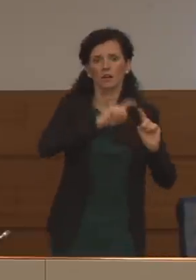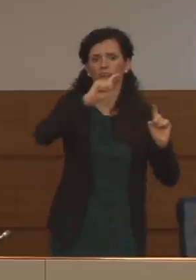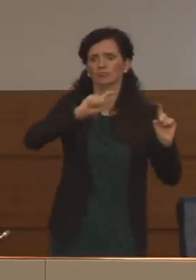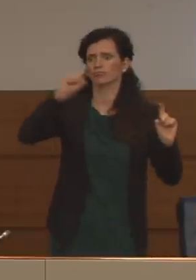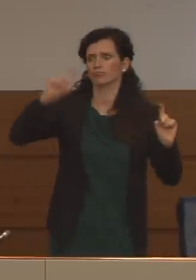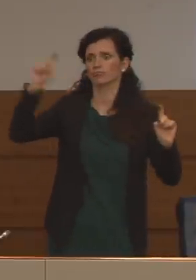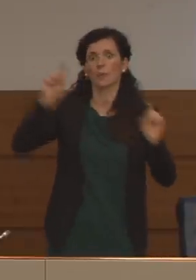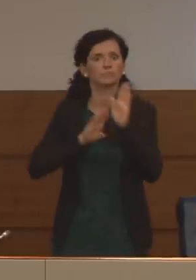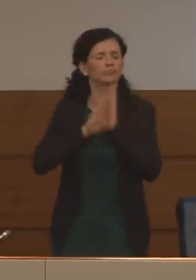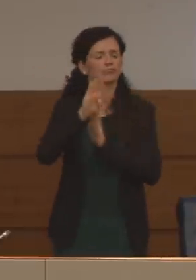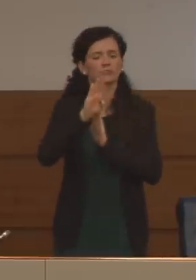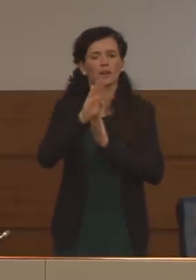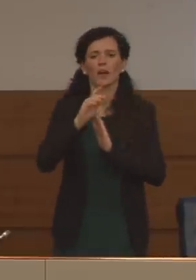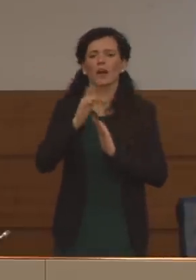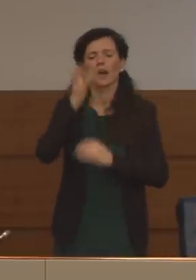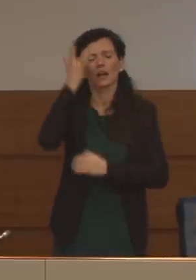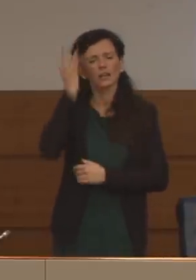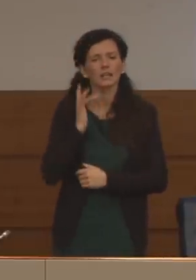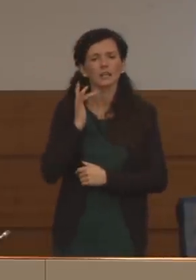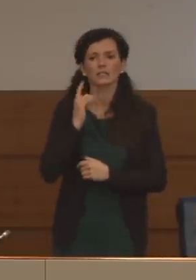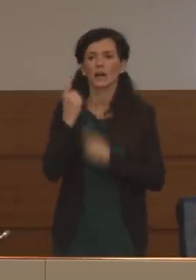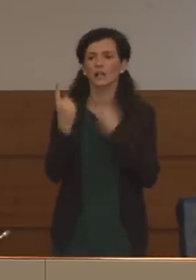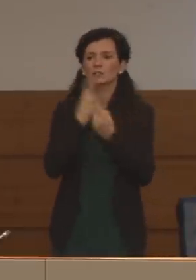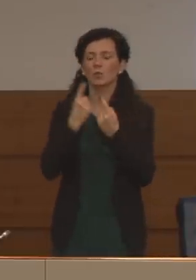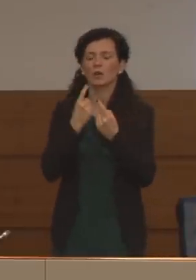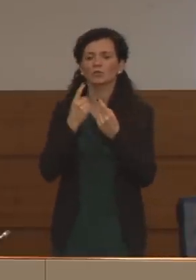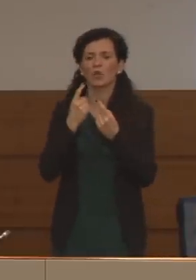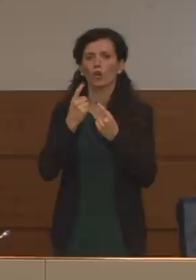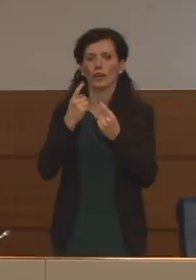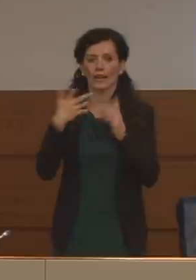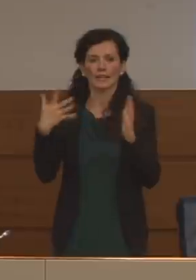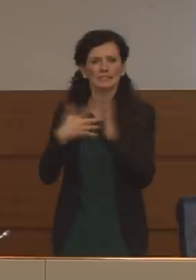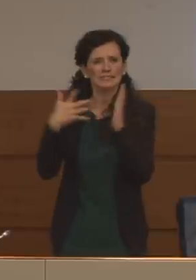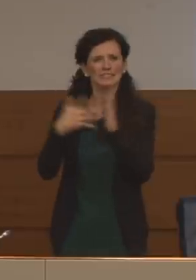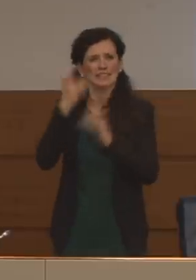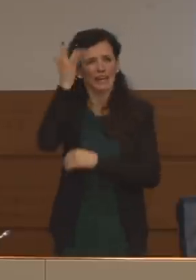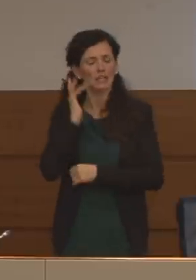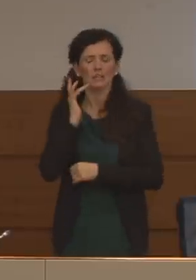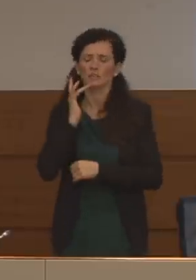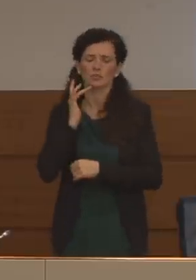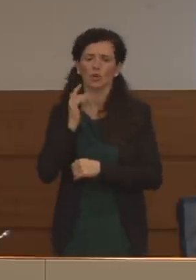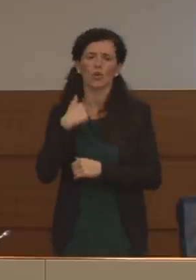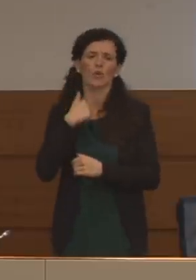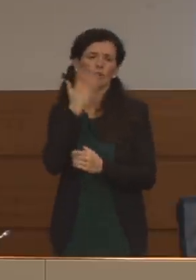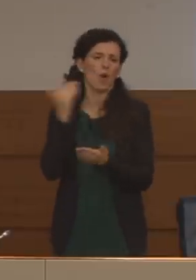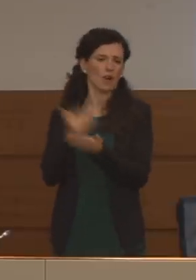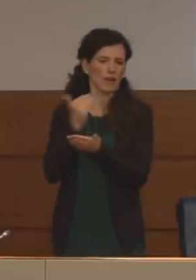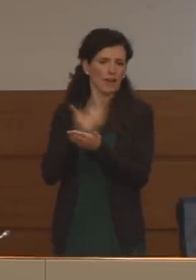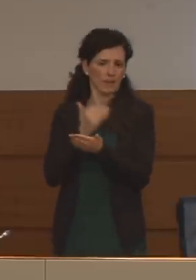particolarmente critici. Colgo anche l'occasione per ricordare